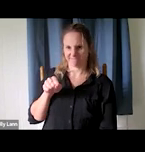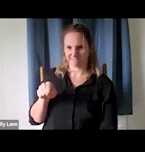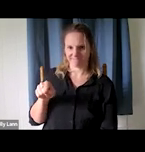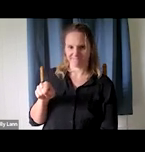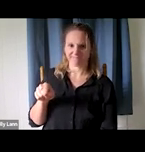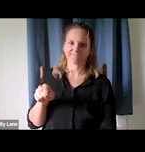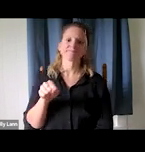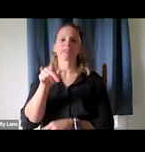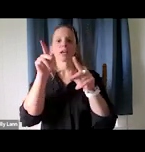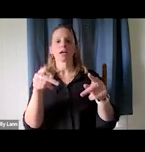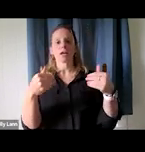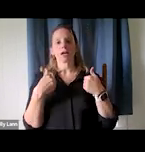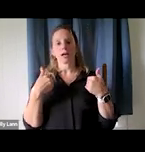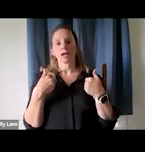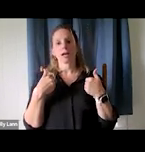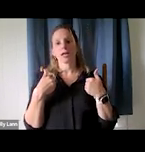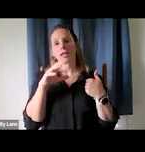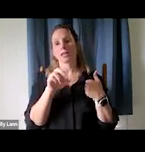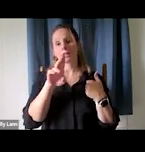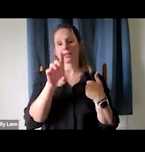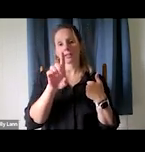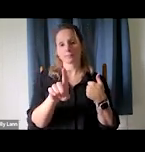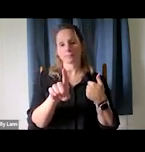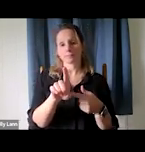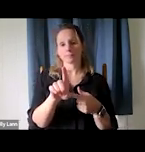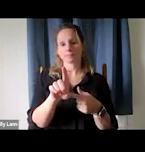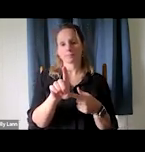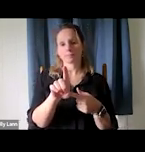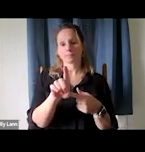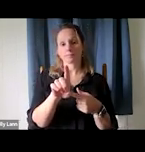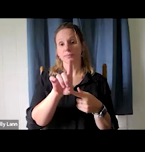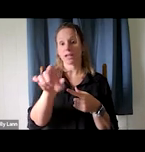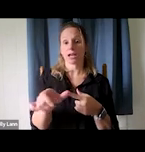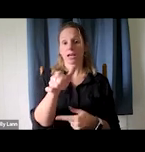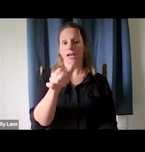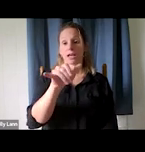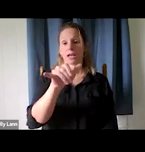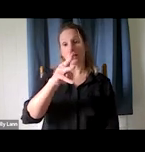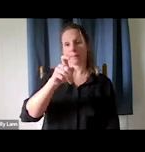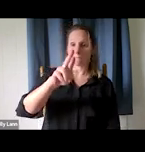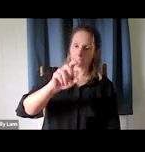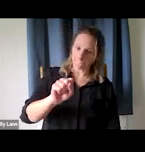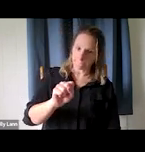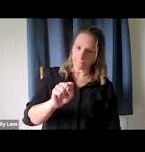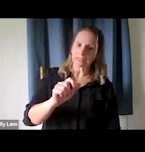El reclamante puede tener un trastorno por consumo de sustancias y los otros impedimentos pueden ser graves